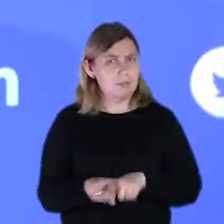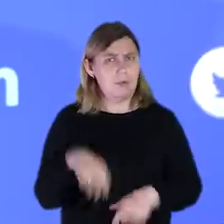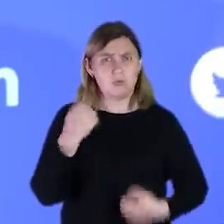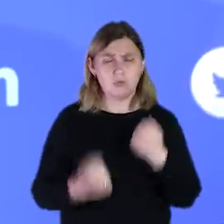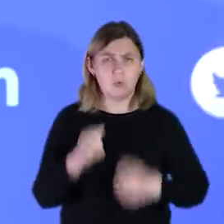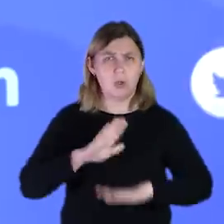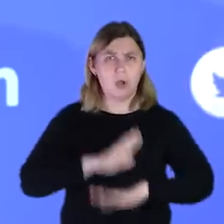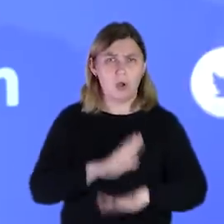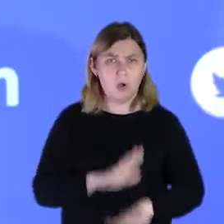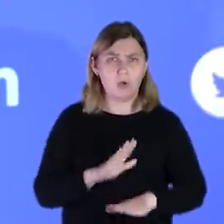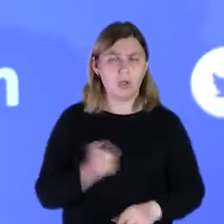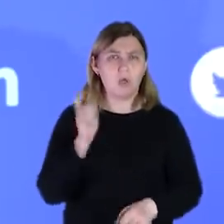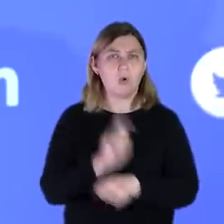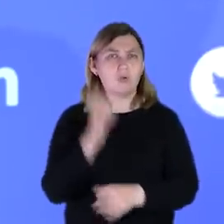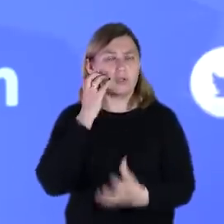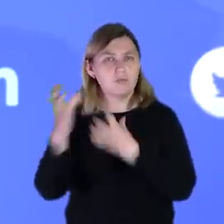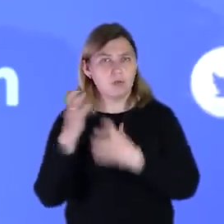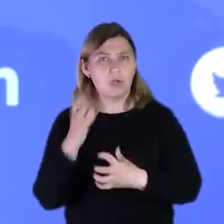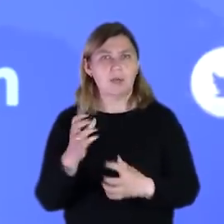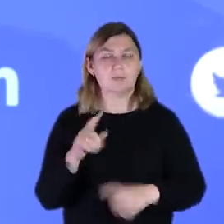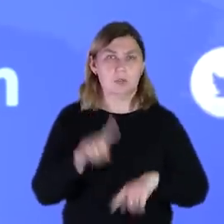teren do ochrony kontrwywiadowczej, z takiego klasycznego punktu widzenia. To,